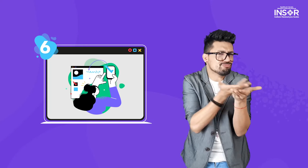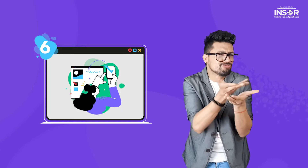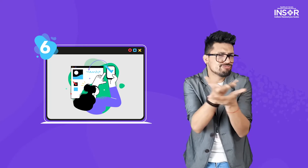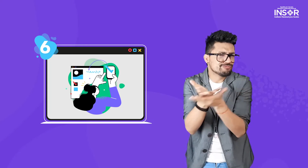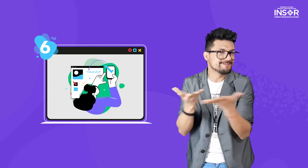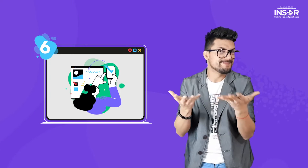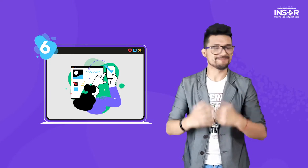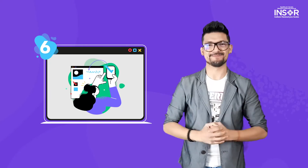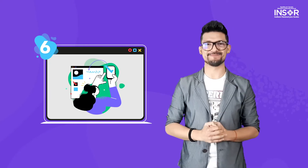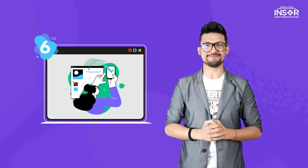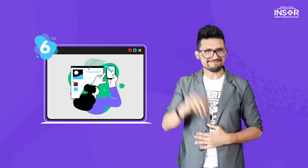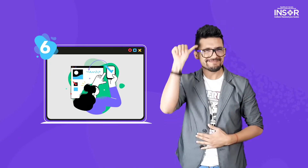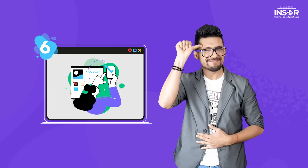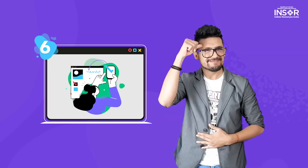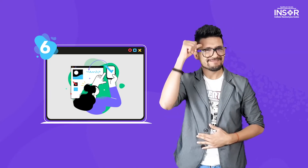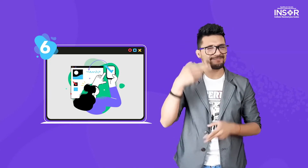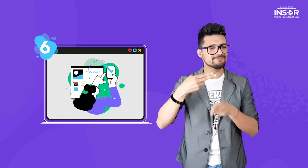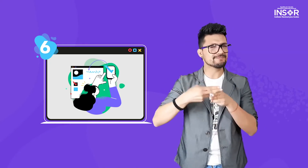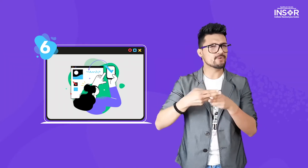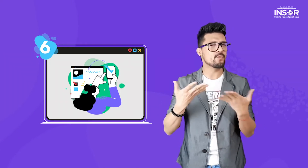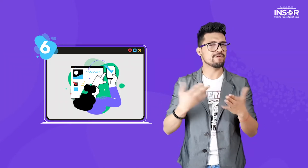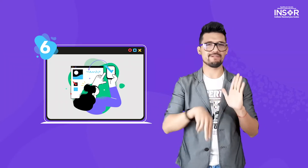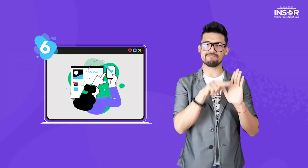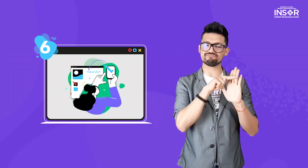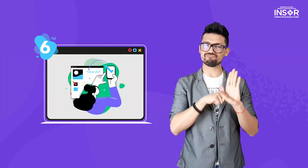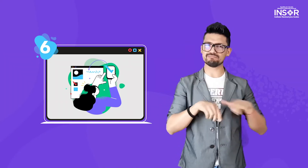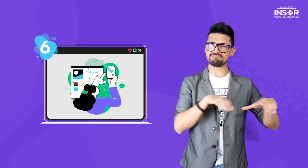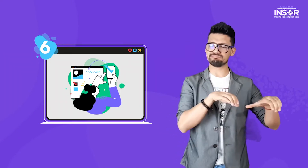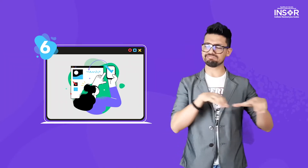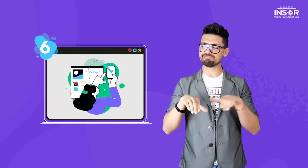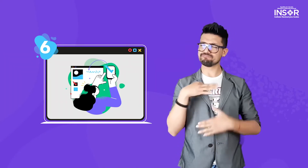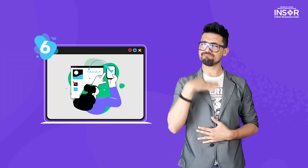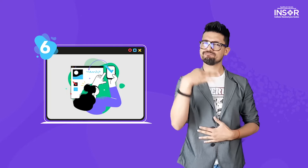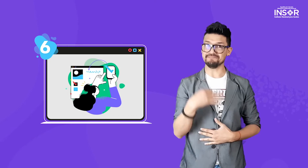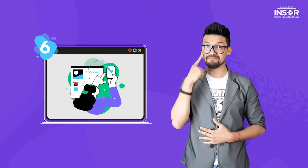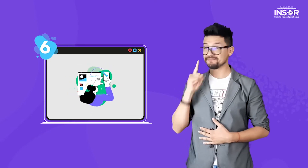Por último, al hablar de estas normas de conducta, las netiquetas,